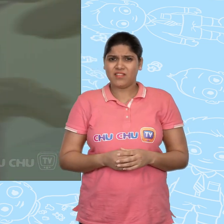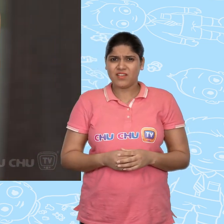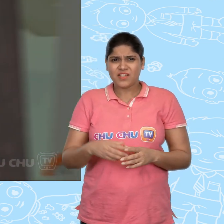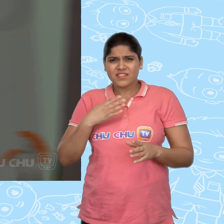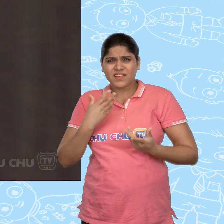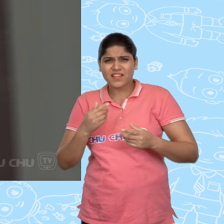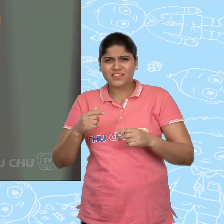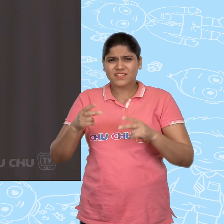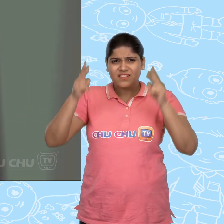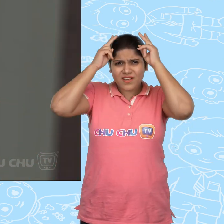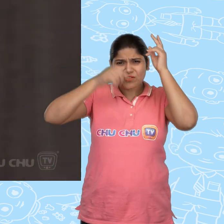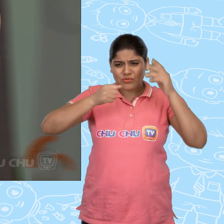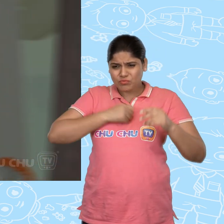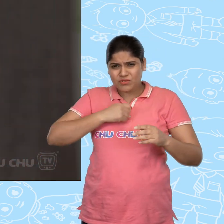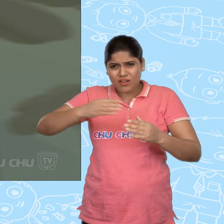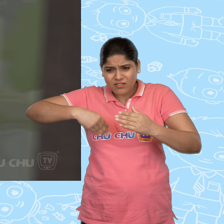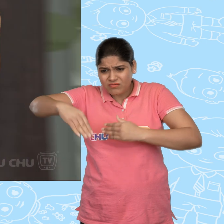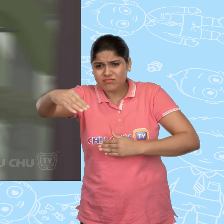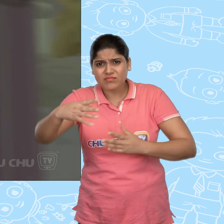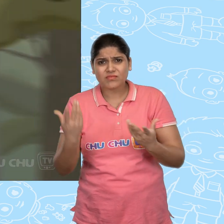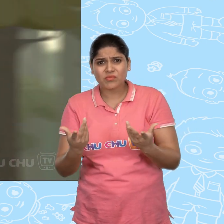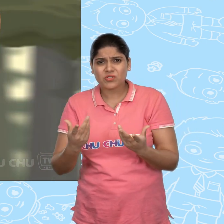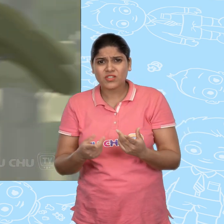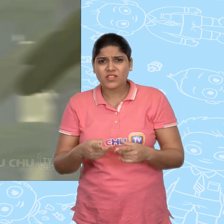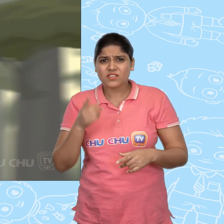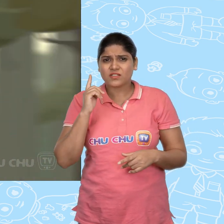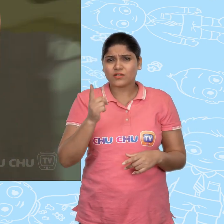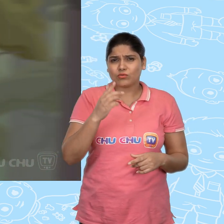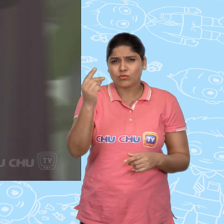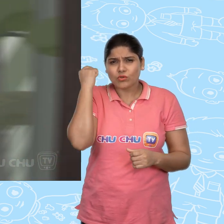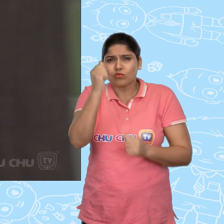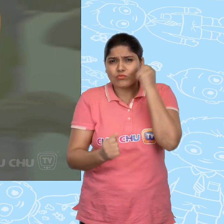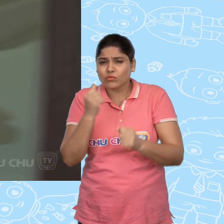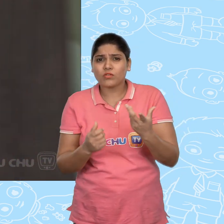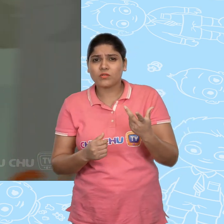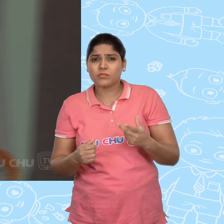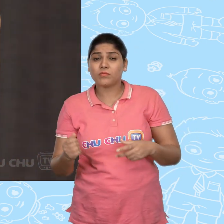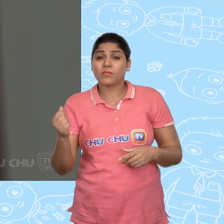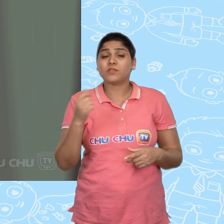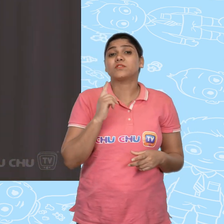हह? ये खरगोश मुझसे आगे कैसे पहुँच गया? ये ज़रूर तेज़ दौड़ा होगा.